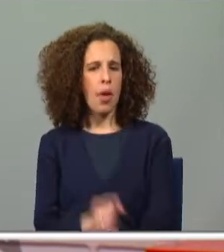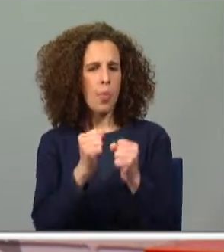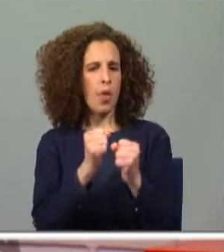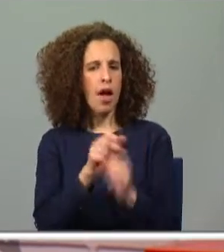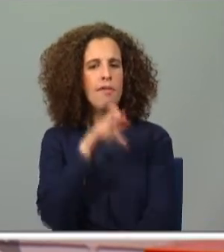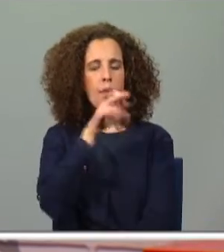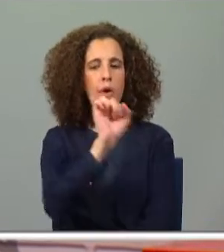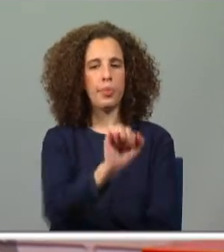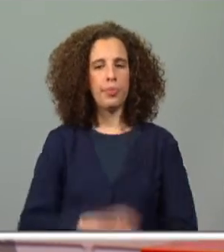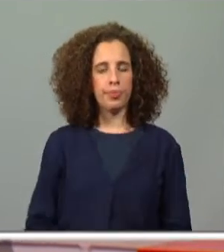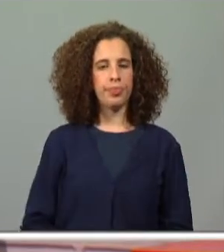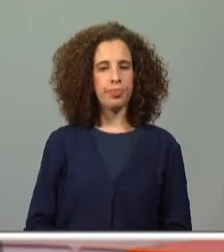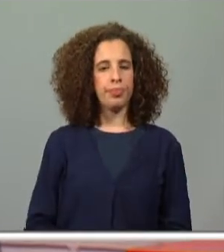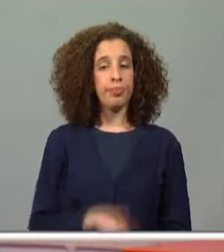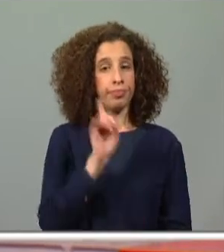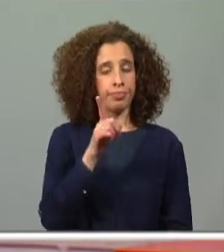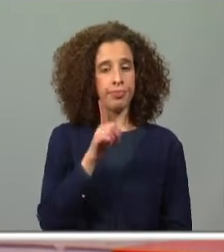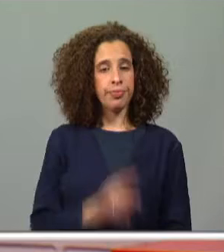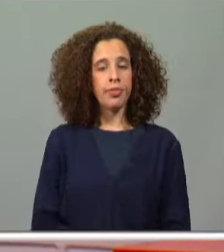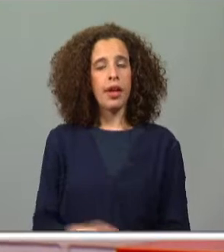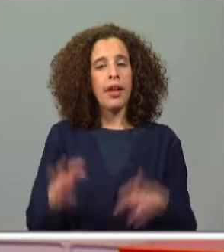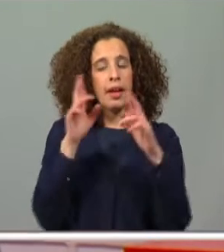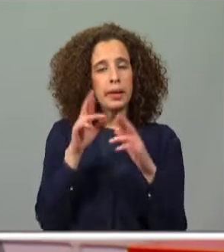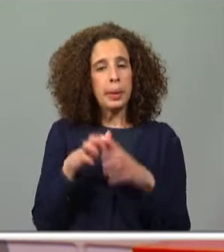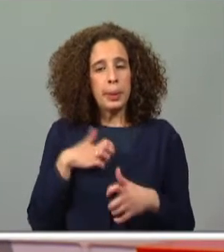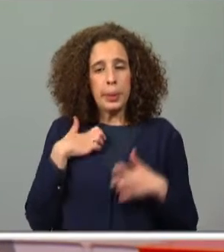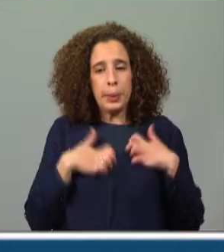sua resposta portanto temos aqui a esperança e a ansiedade narradora 你的答案，所以在這裡我們有希望和敘述者焦慮